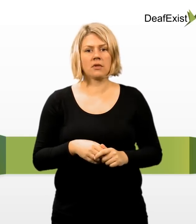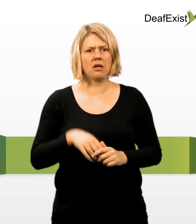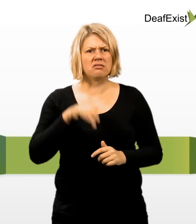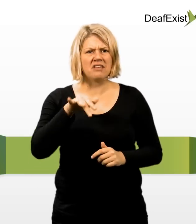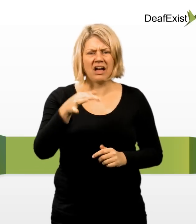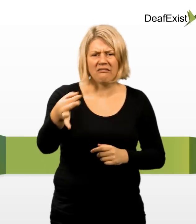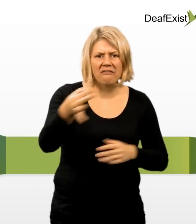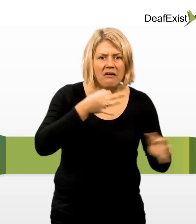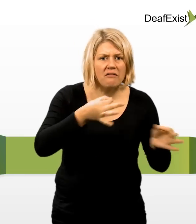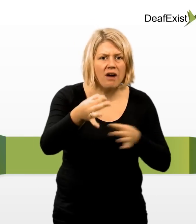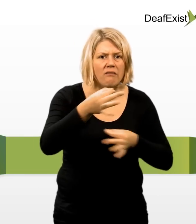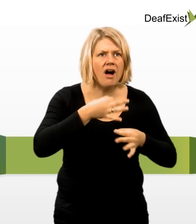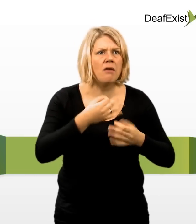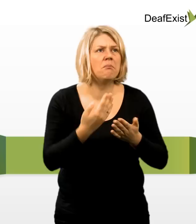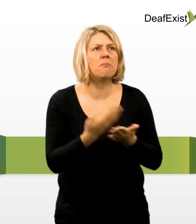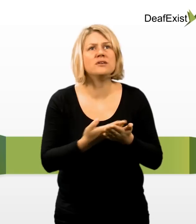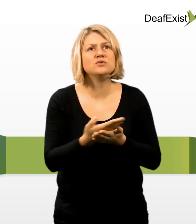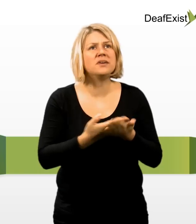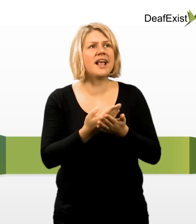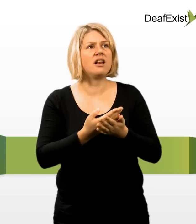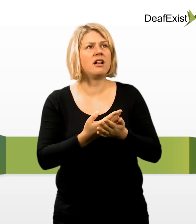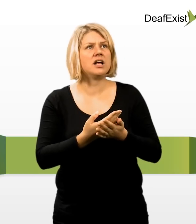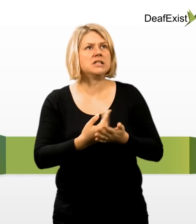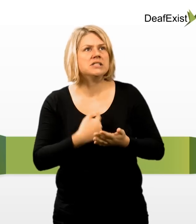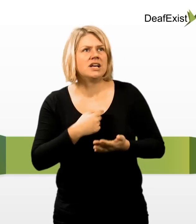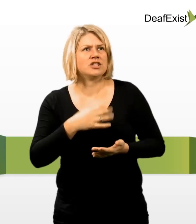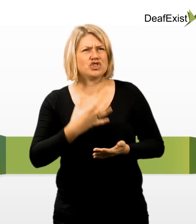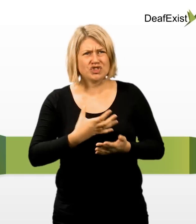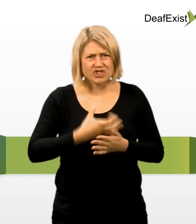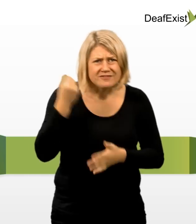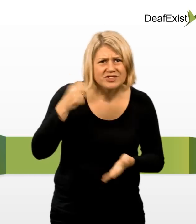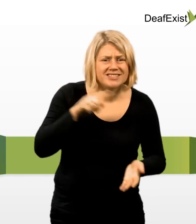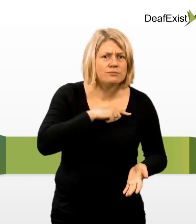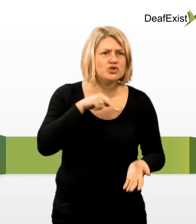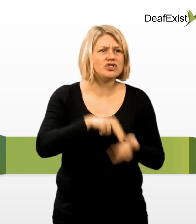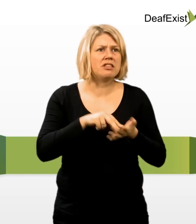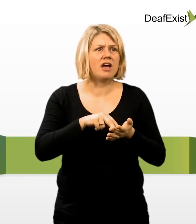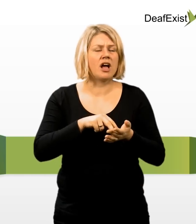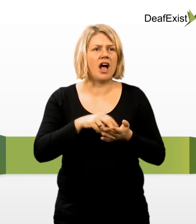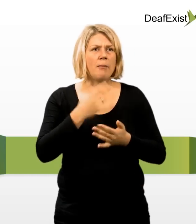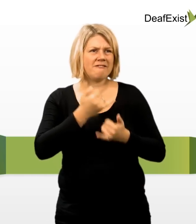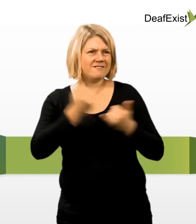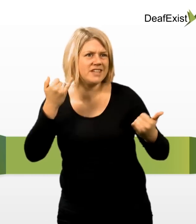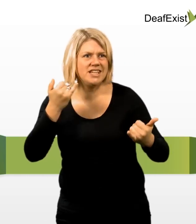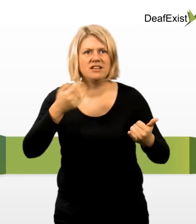Wenn Sie Fragen haben, zum Beispiel wie Sie es schaffen, sich selbstständig zu machen oder